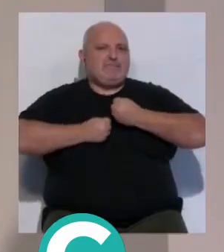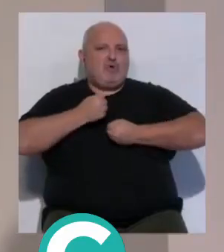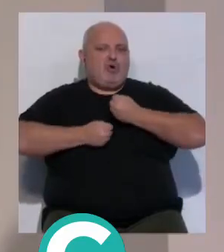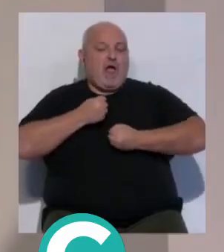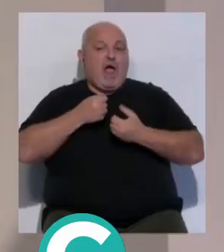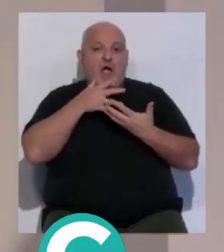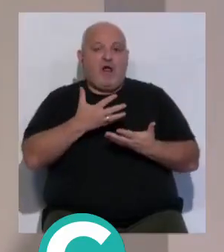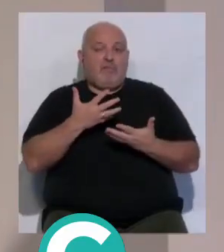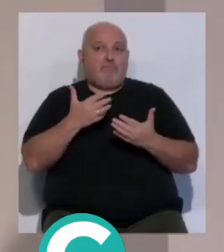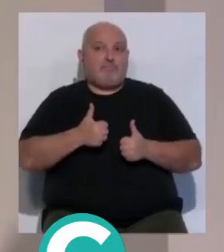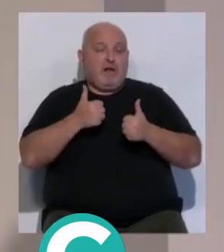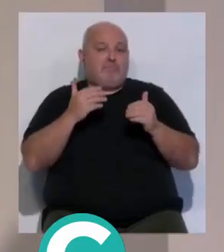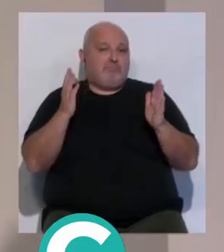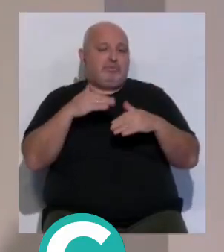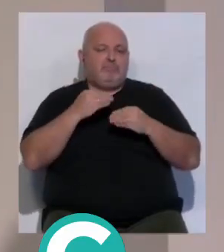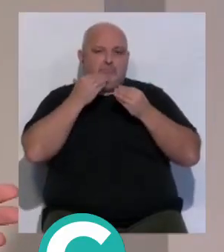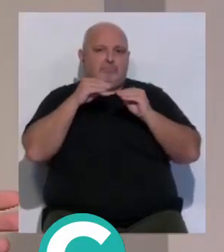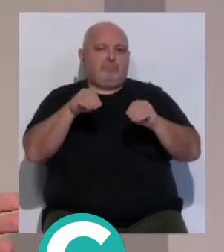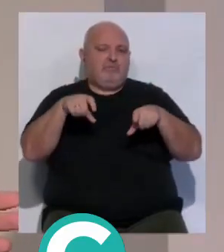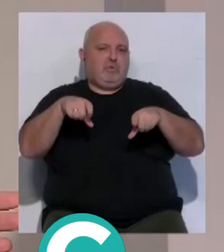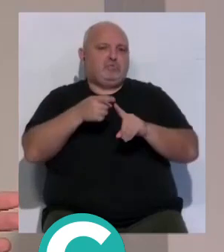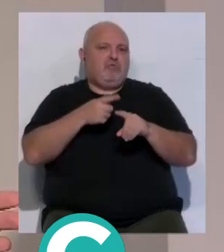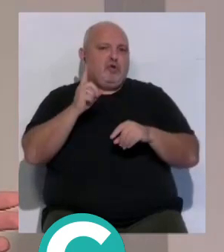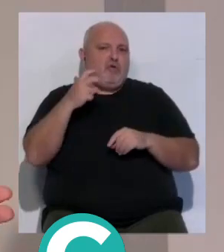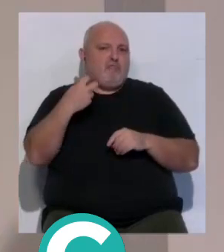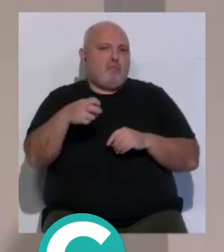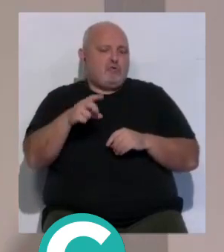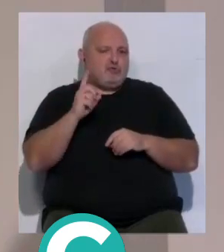hoy si no va a albergar más lo lógico y se va a utilizar para la práctica del fútbol es que